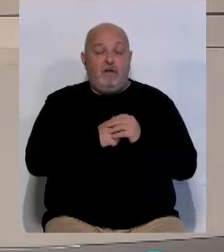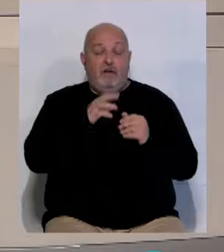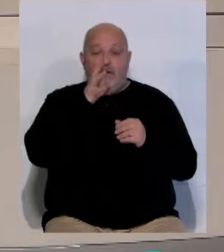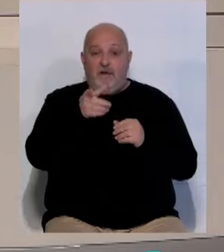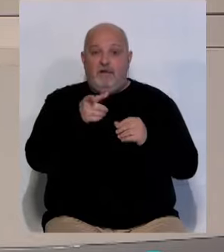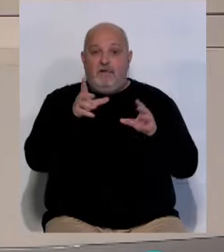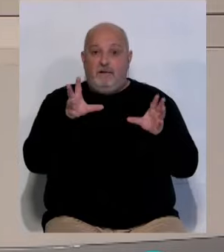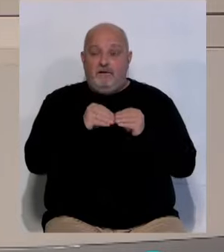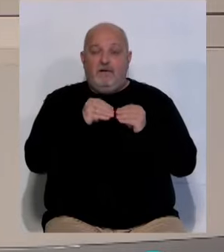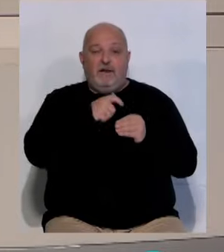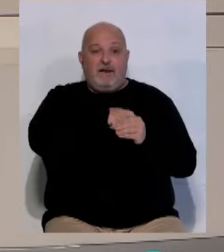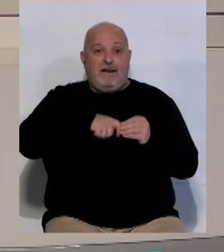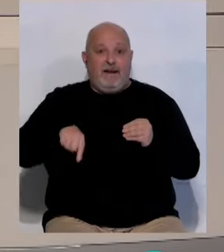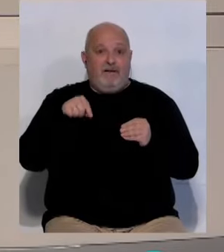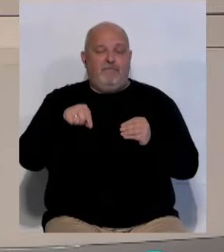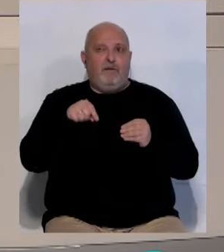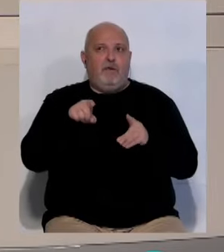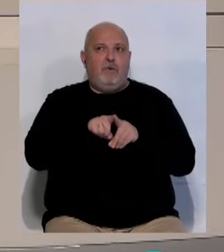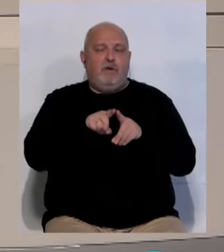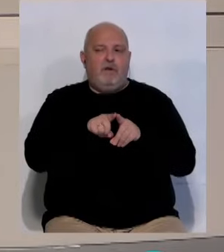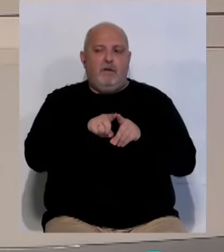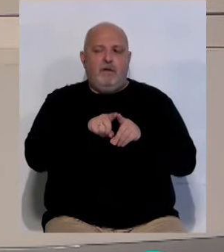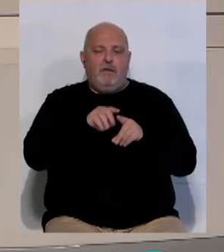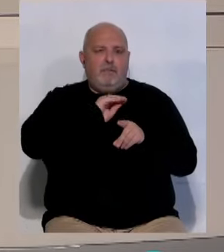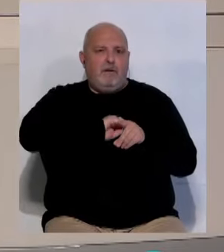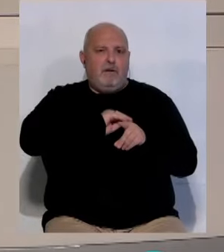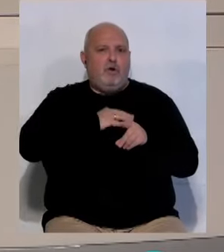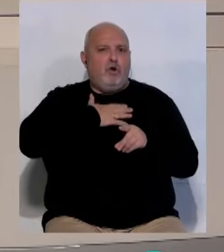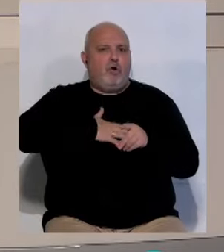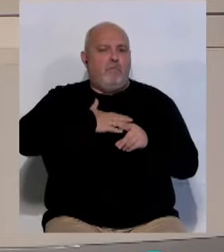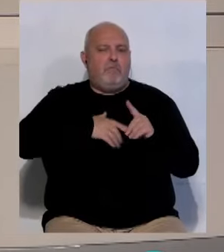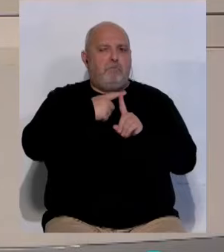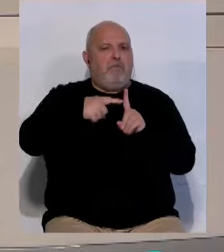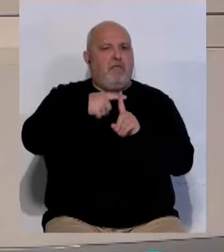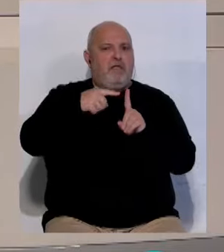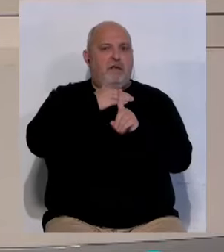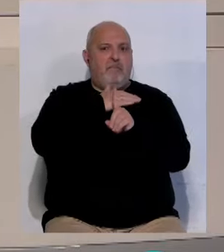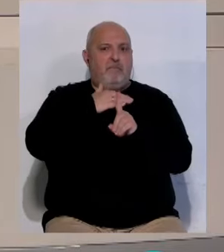del Rayo que estaba bastante cómodo en la parte media de la tabla clasificatoria pero